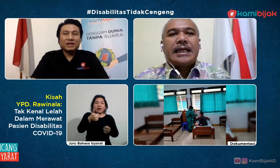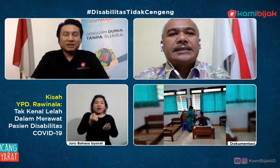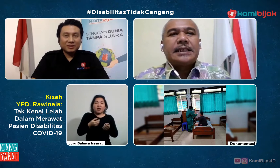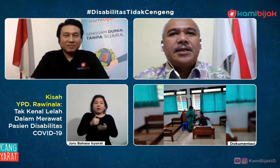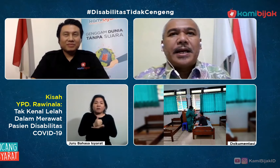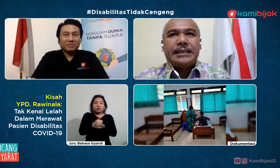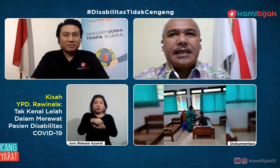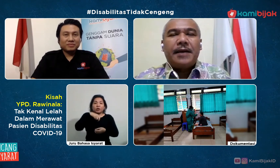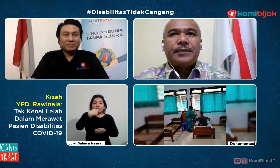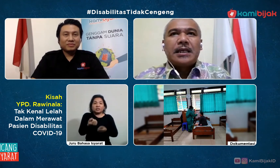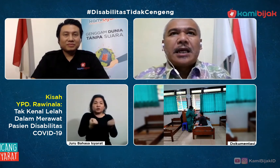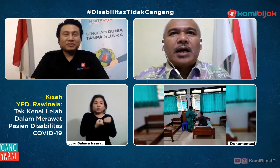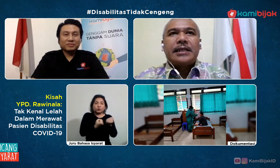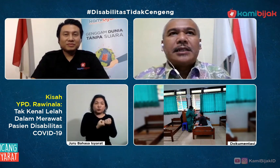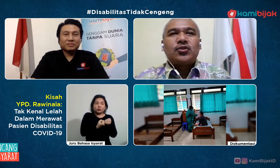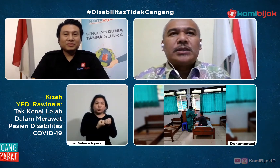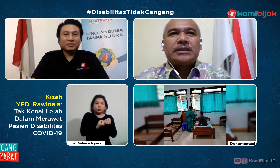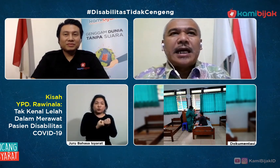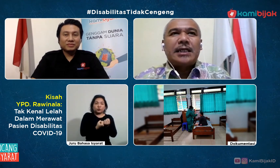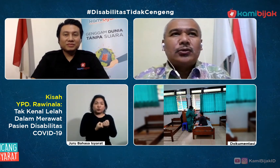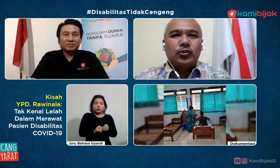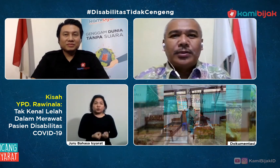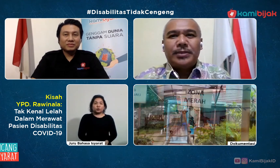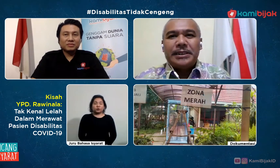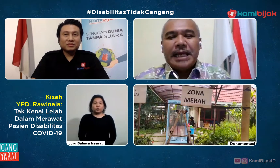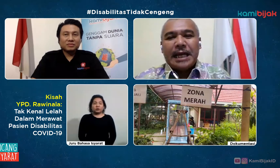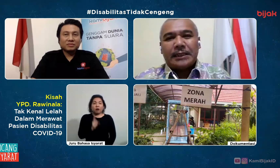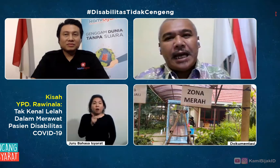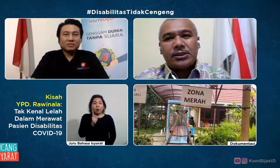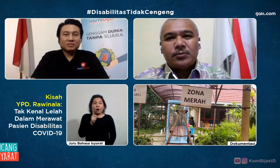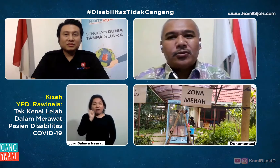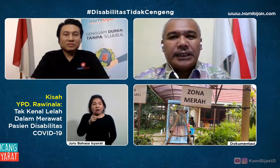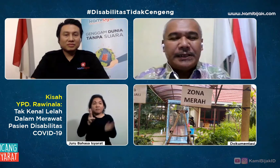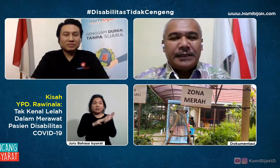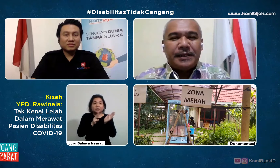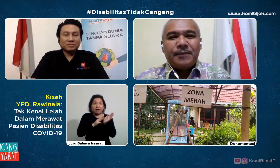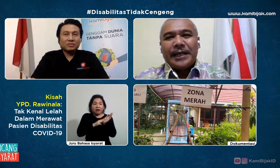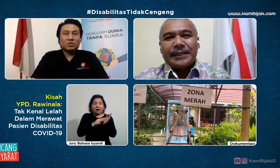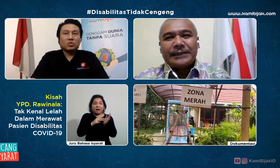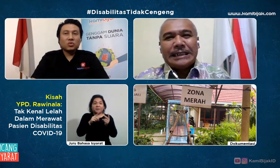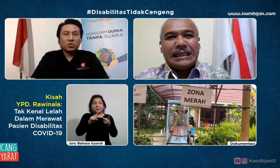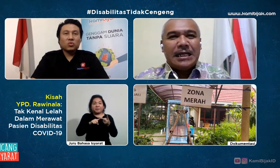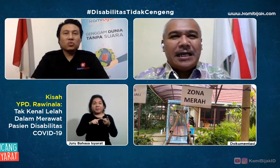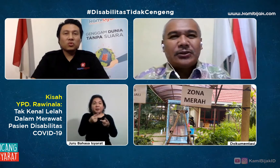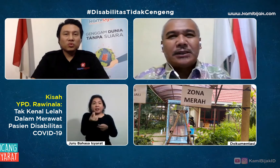misalkan saja paling nggak kalau ada kesulitan untuk pembelian gas mungkin pak RT-nya